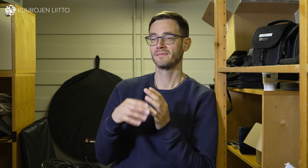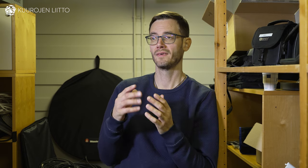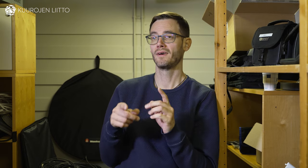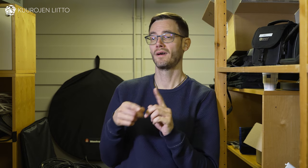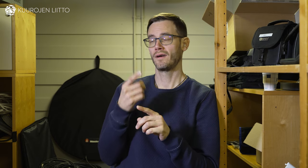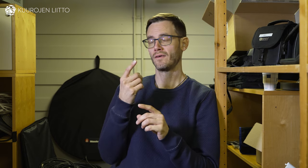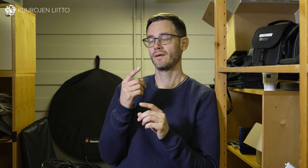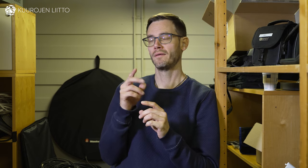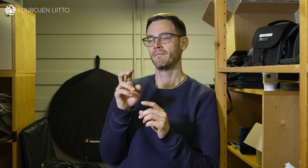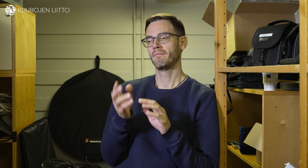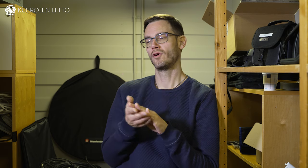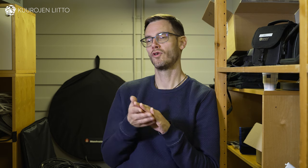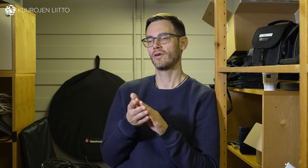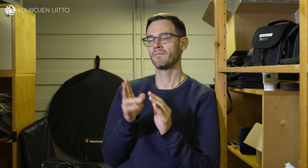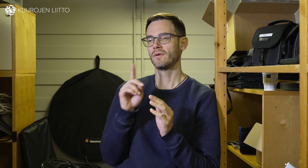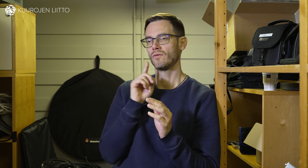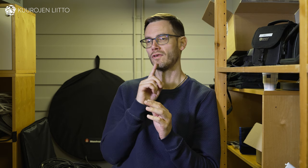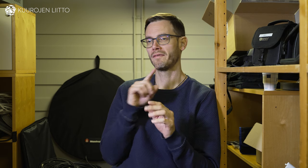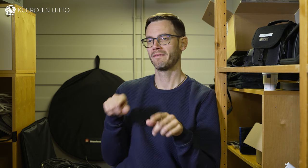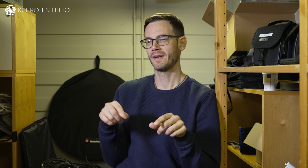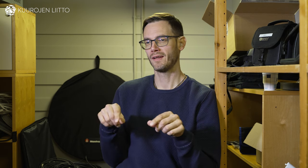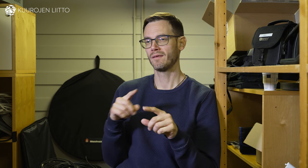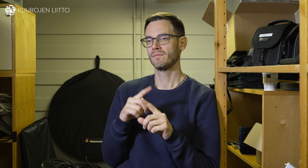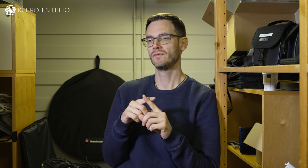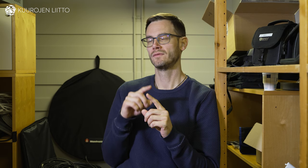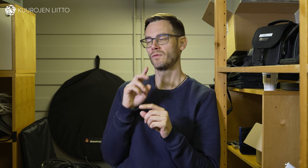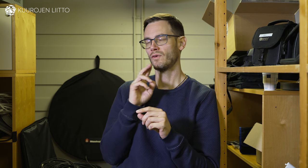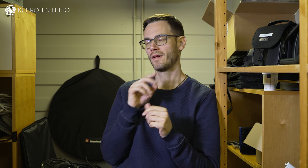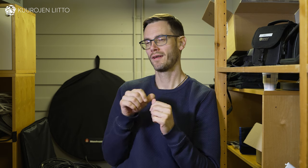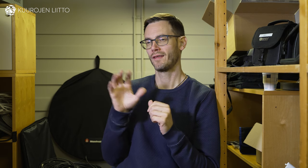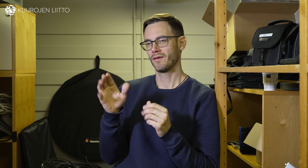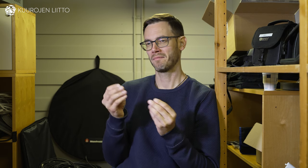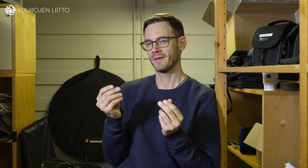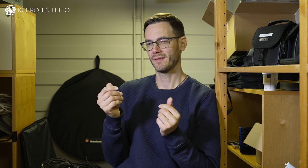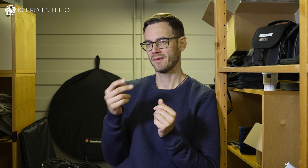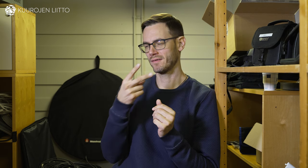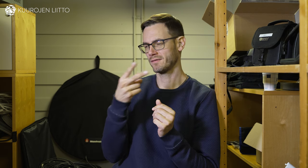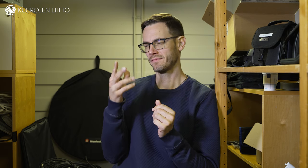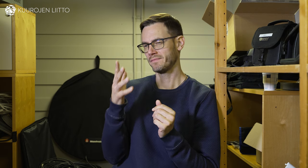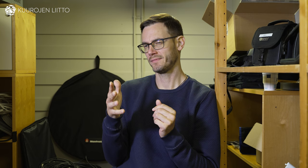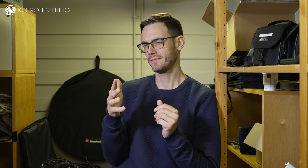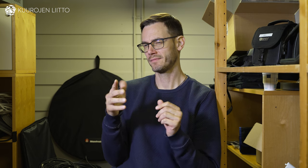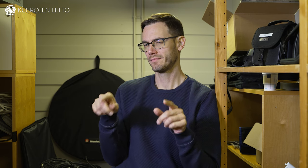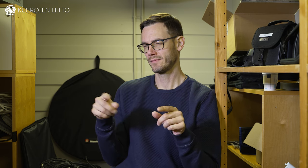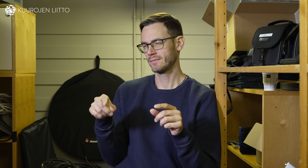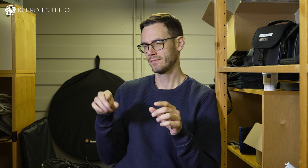Ensimmäiset 250 videota olivat Kuurojen videon ja Kuurojen Liiton tuotantoa.